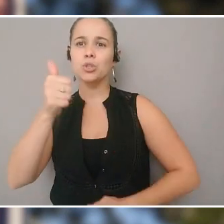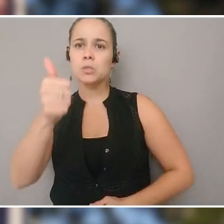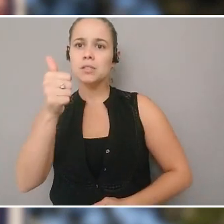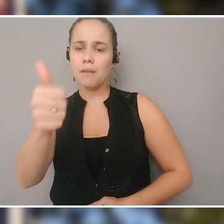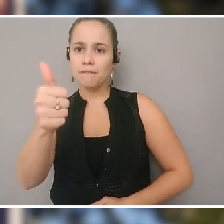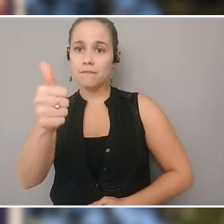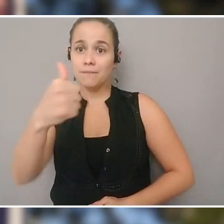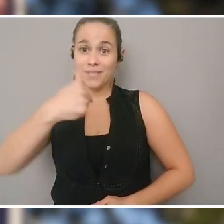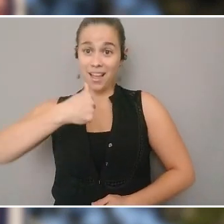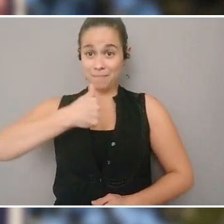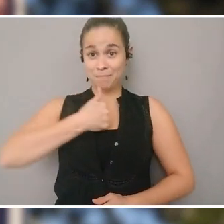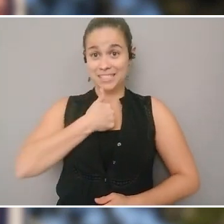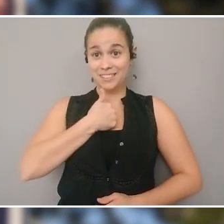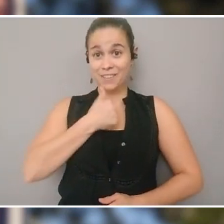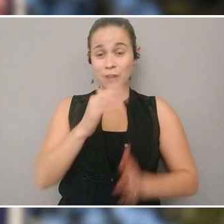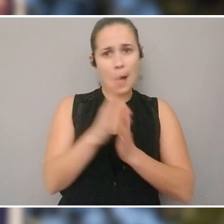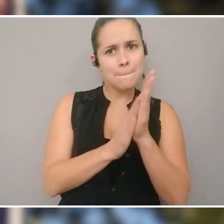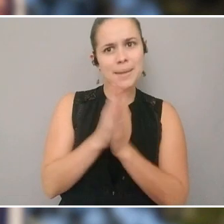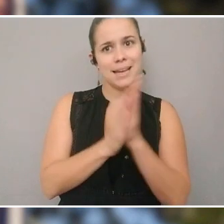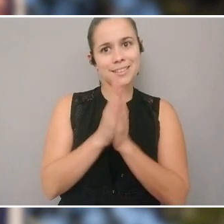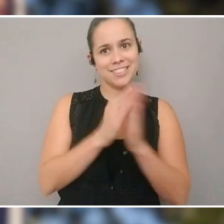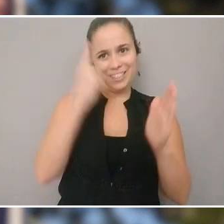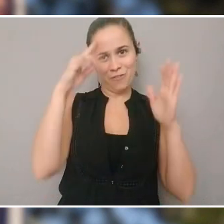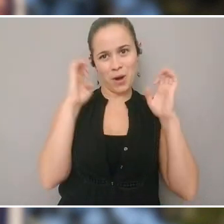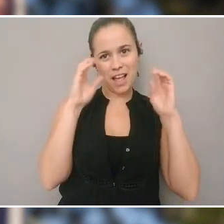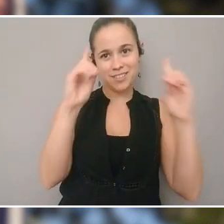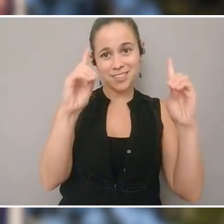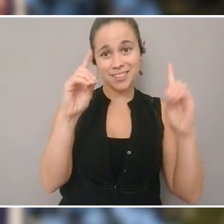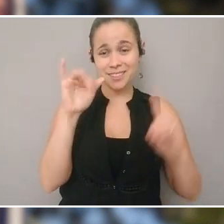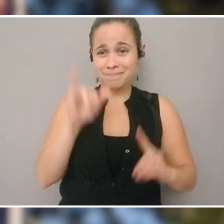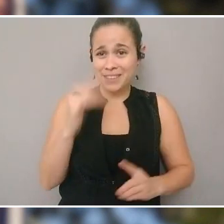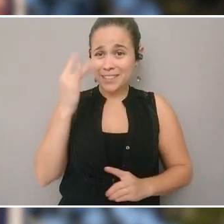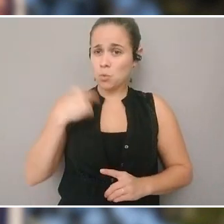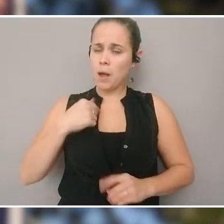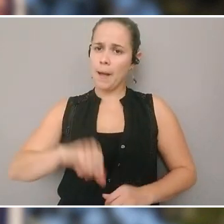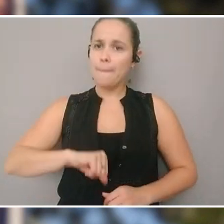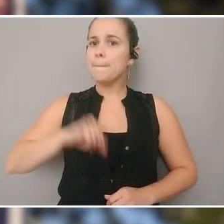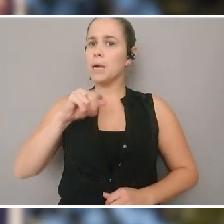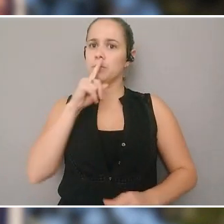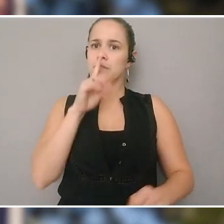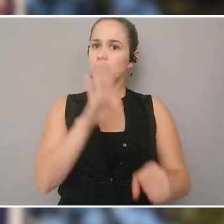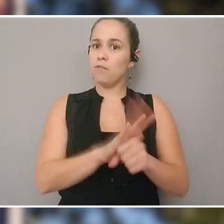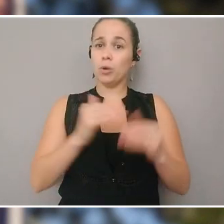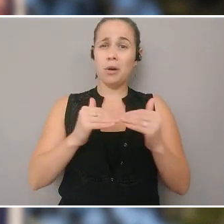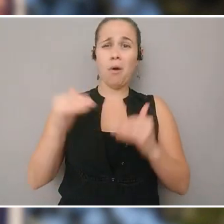apasionado de la educación, por eso